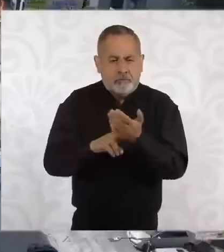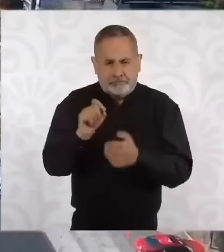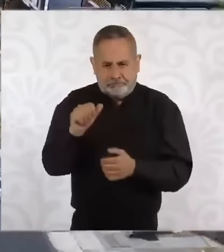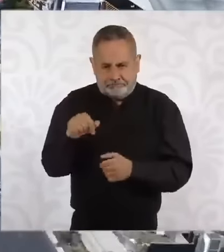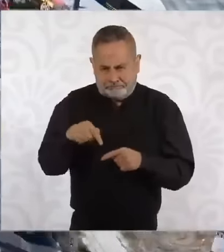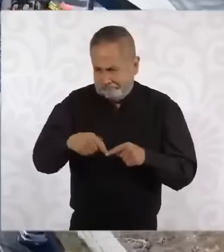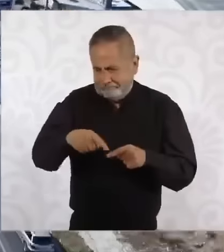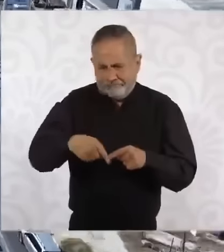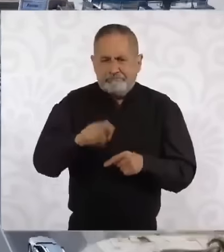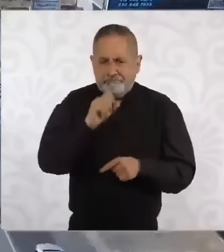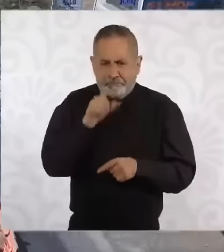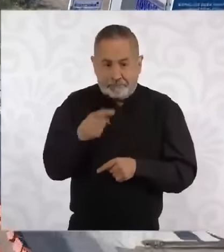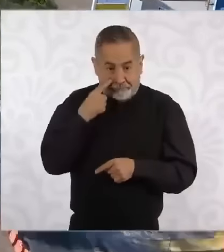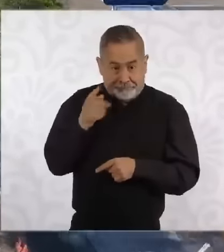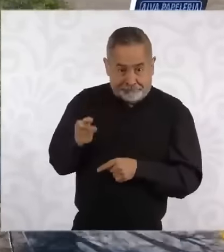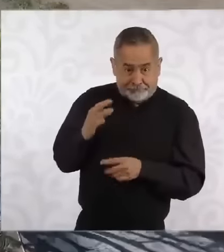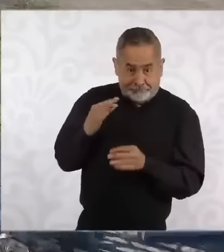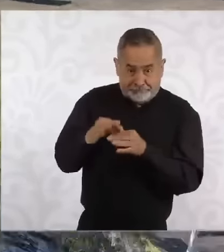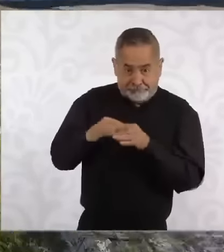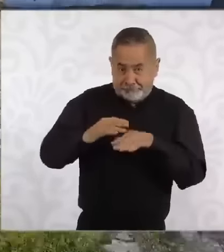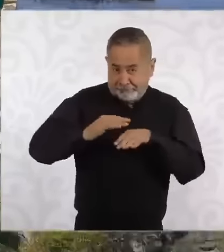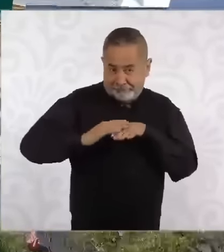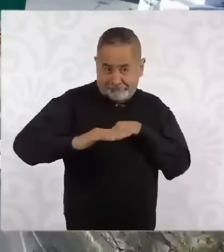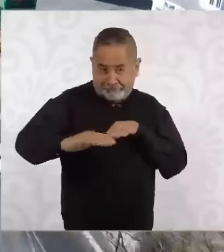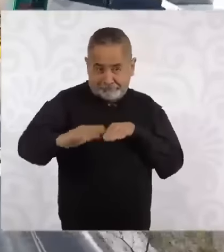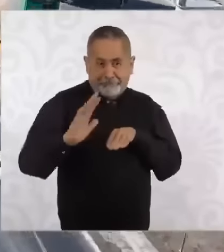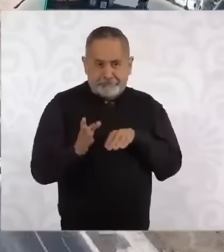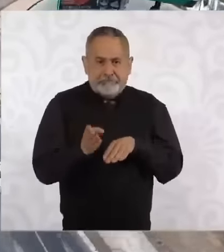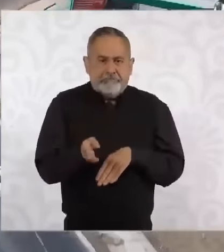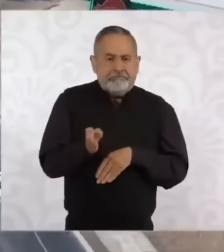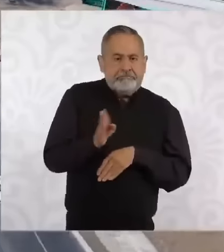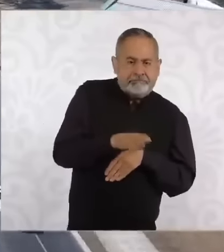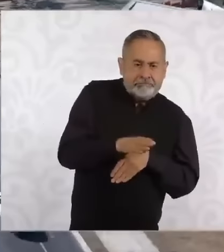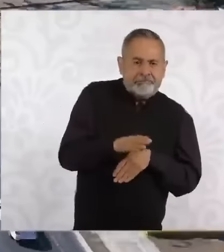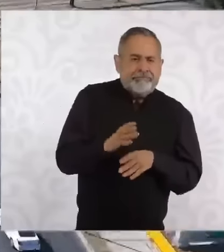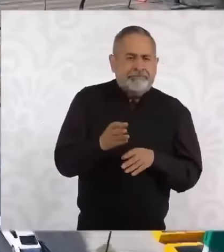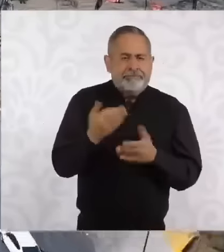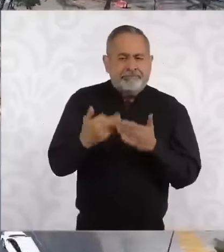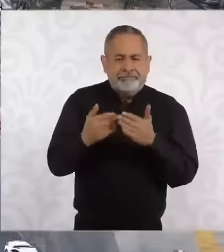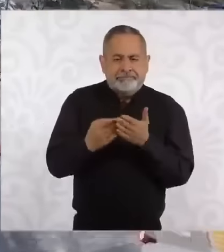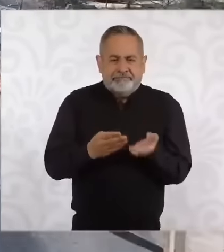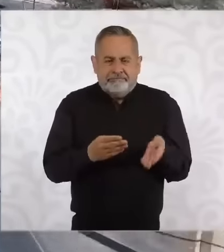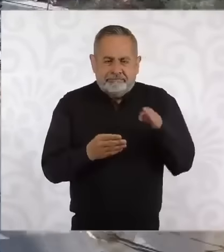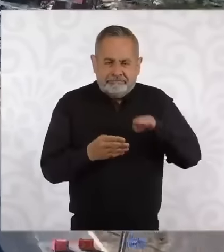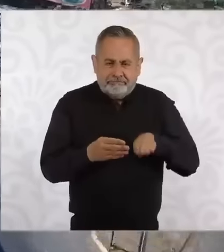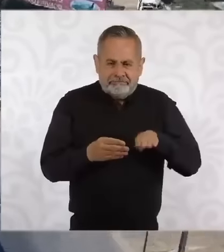ya uno de los cuerpos está a nivel de losa y el otro estamos terminando montaje de traves.